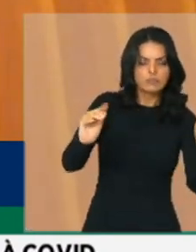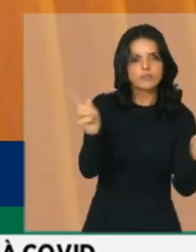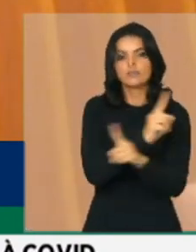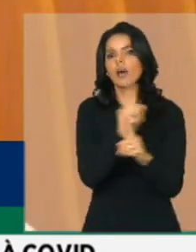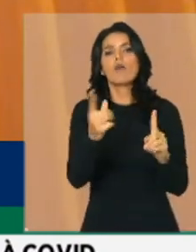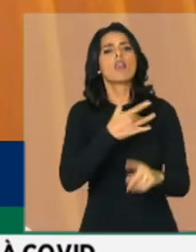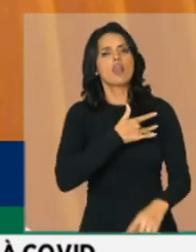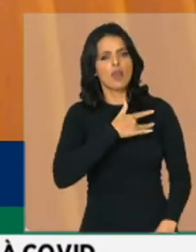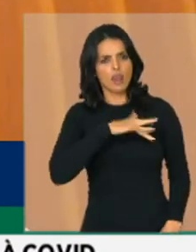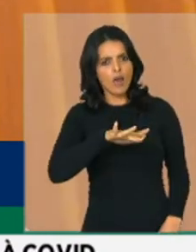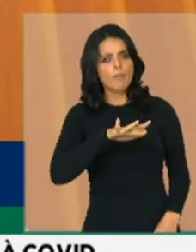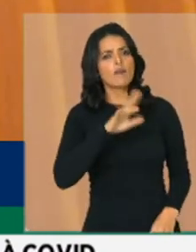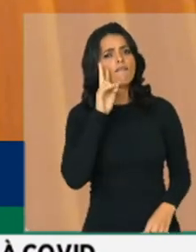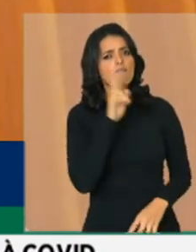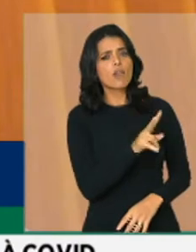ESTÁ FAZENDO DEPUTADO ARTHUR